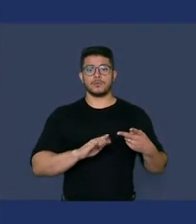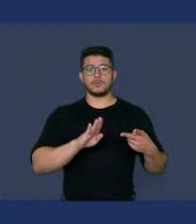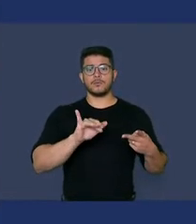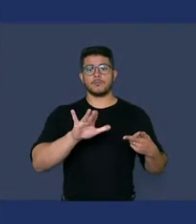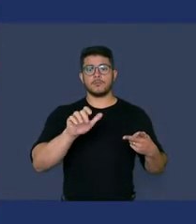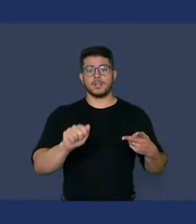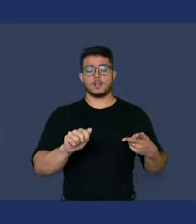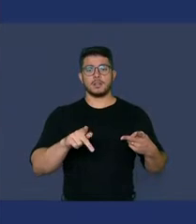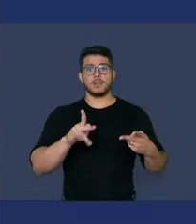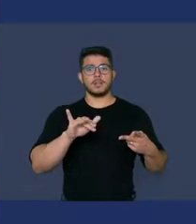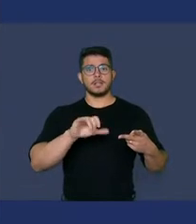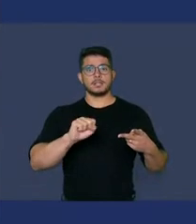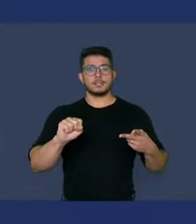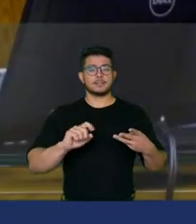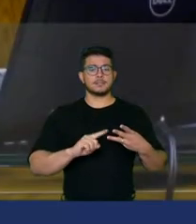O, APENAS UM PEDIDO. -- [PRESIDENTE]: DEPUTADO